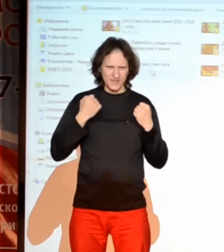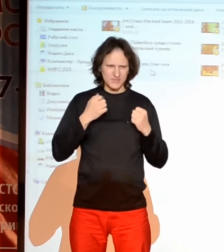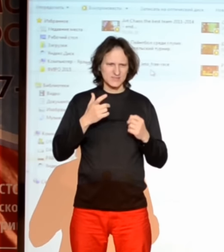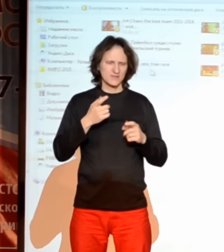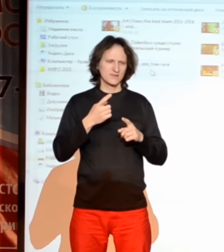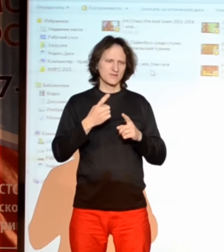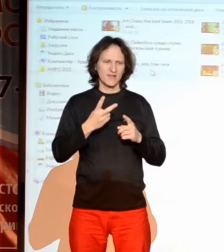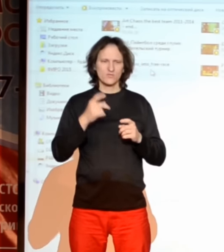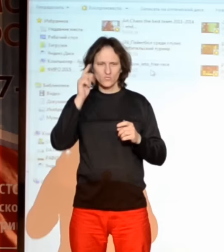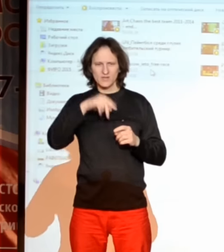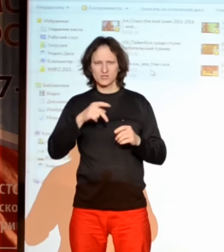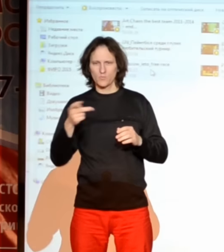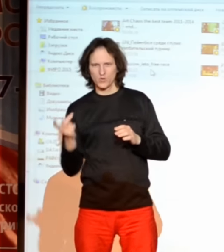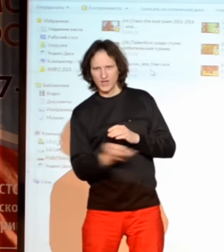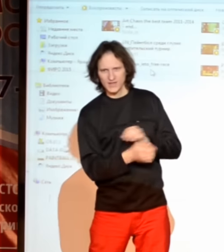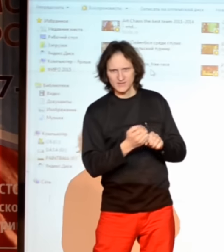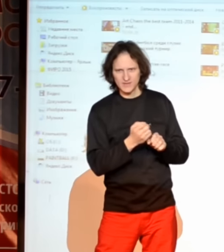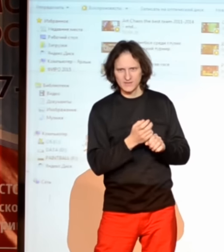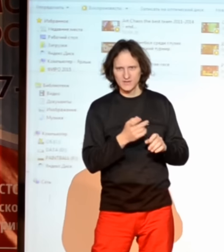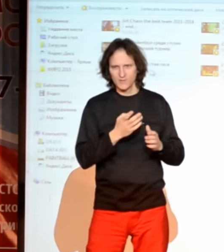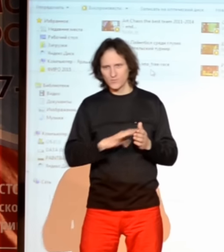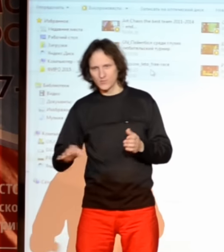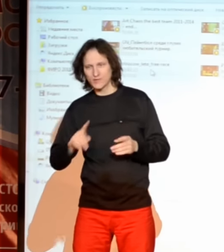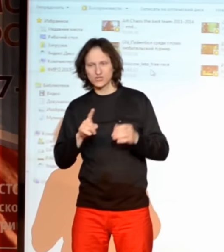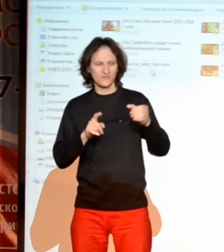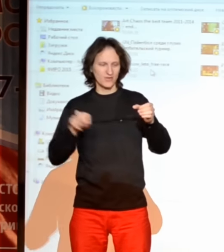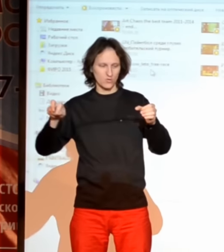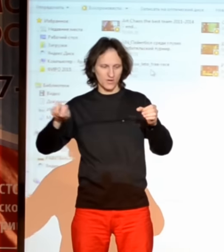В любом деле есть нюансы, а этот компонент поможет приспособиться.